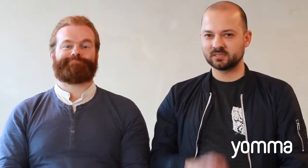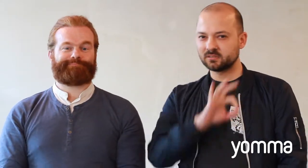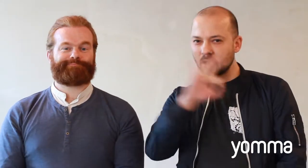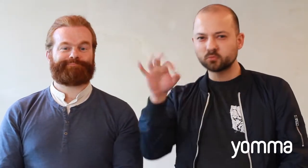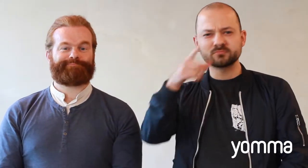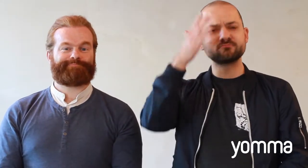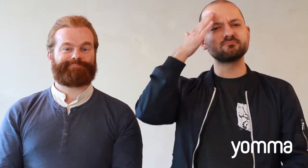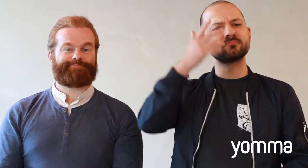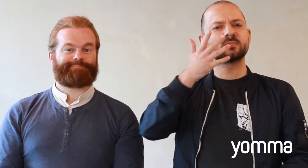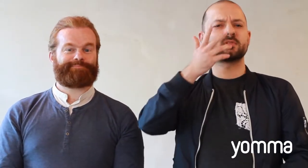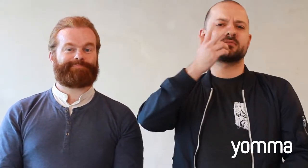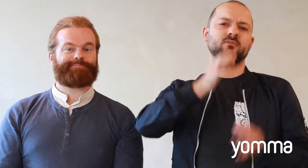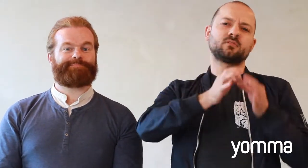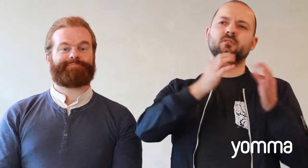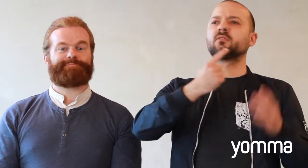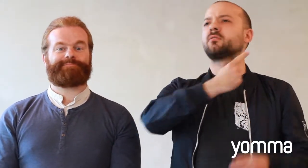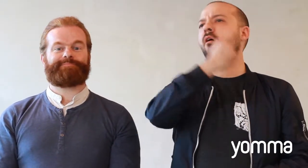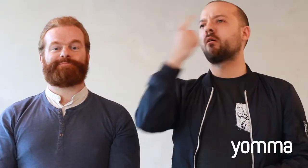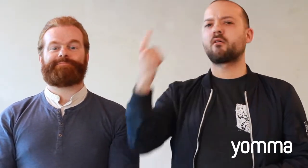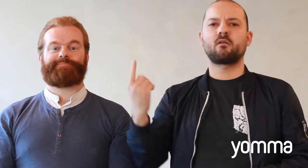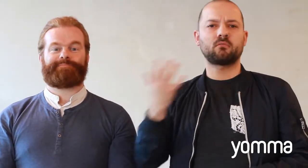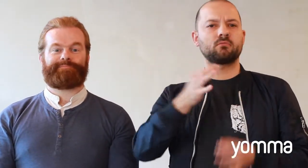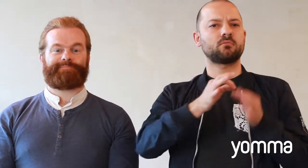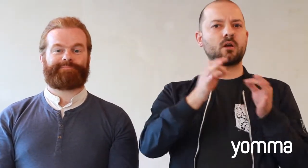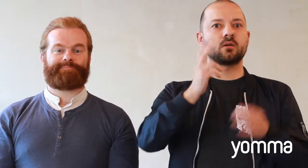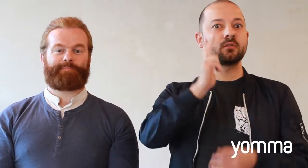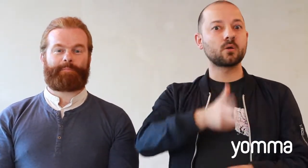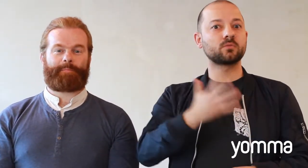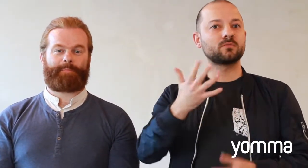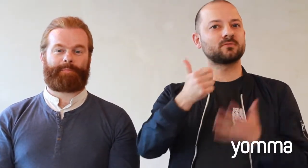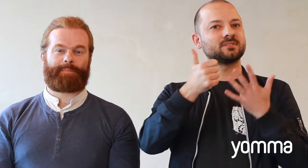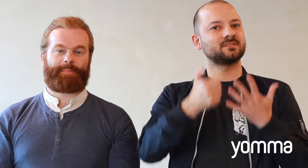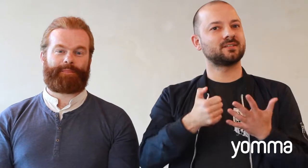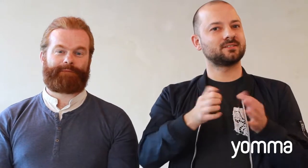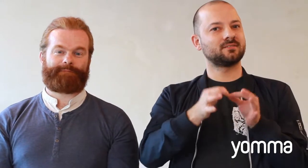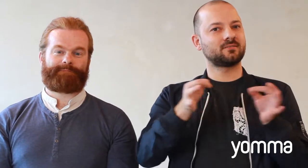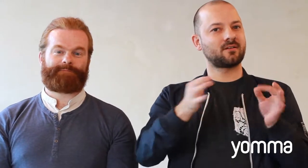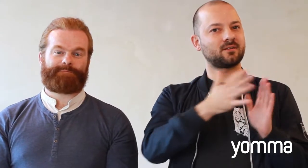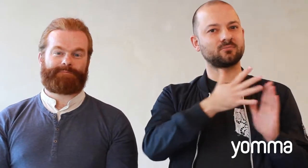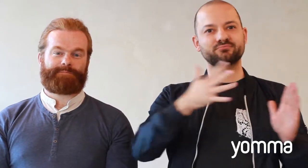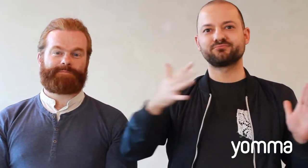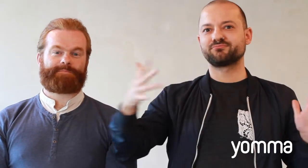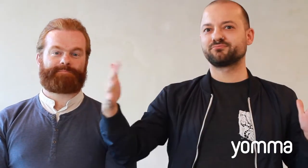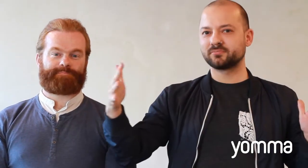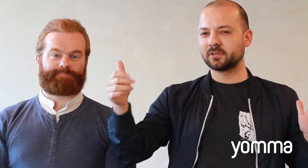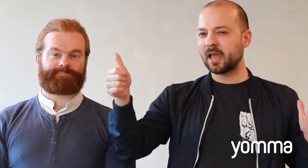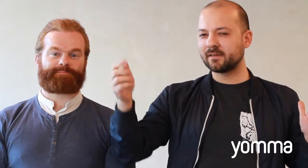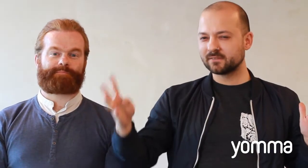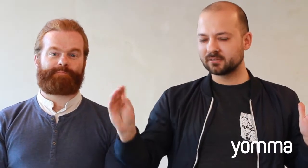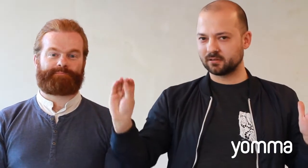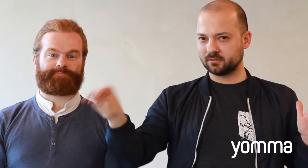Genau. Das Jahr hat 365 Tage. Und Vierteltag am Ende des Jahres.